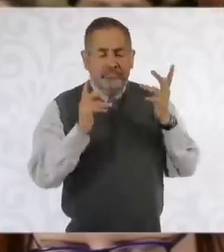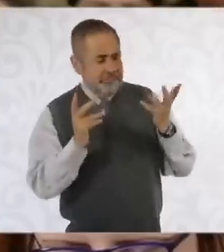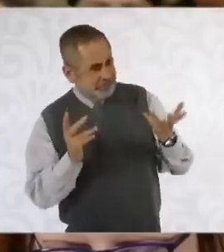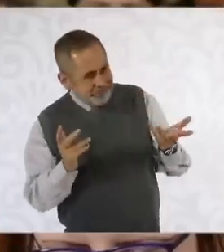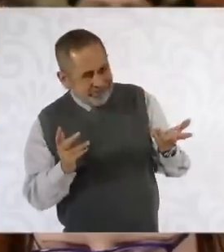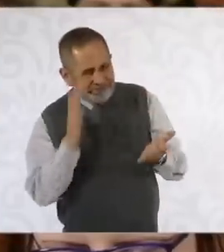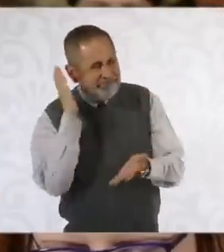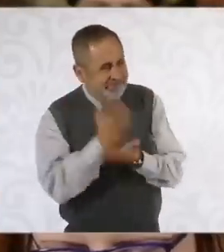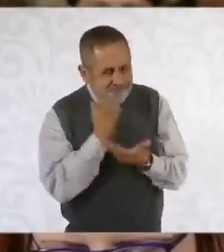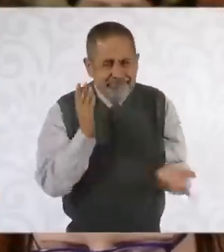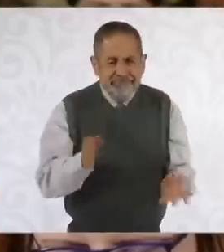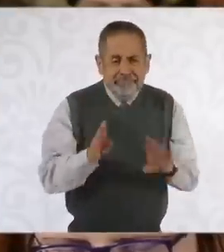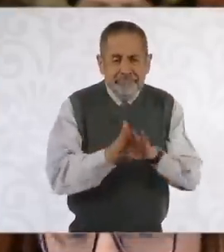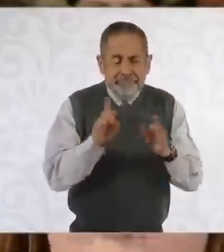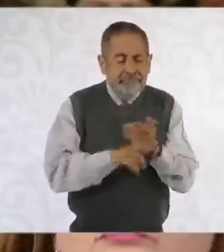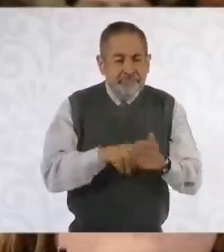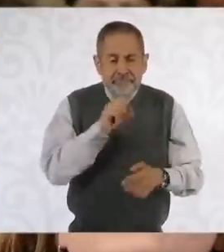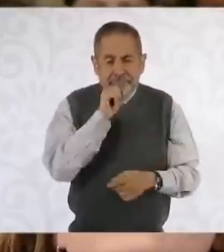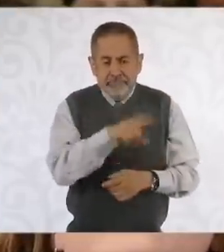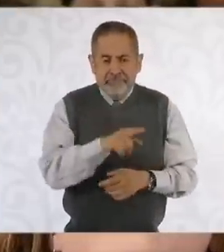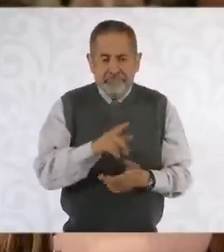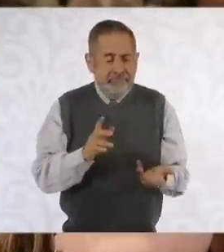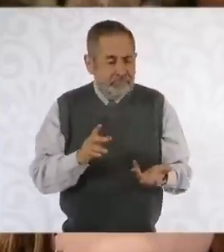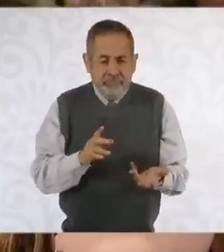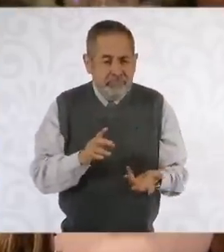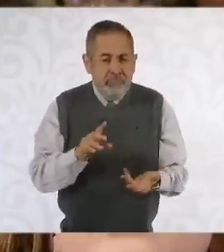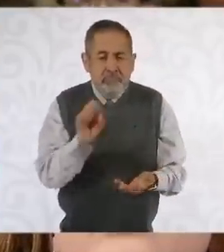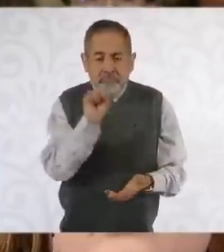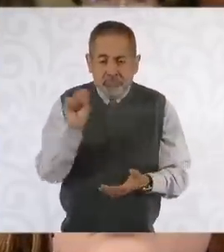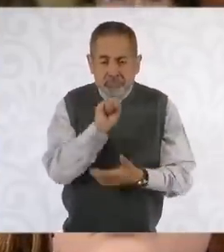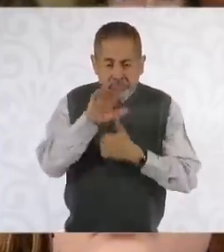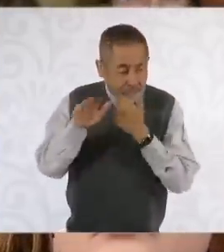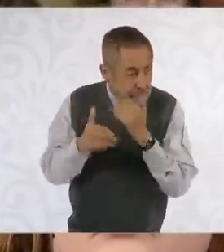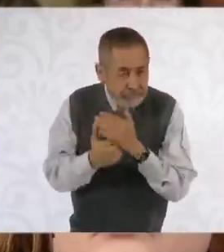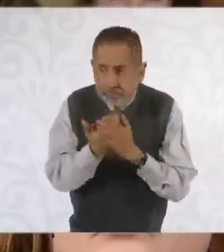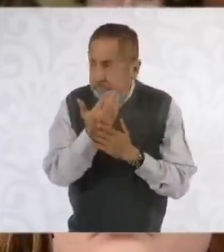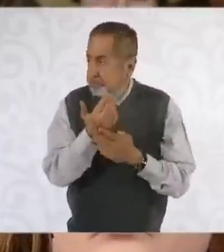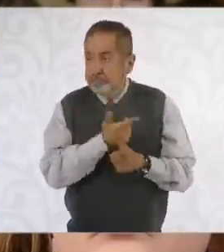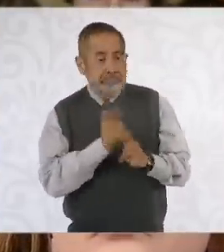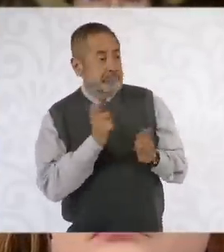que por lo menos sean los menos que sean los Sabadazo lo menos que sea esto y que el trabajo